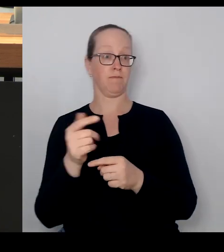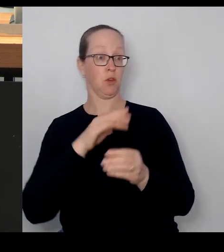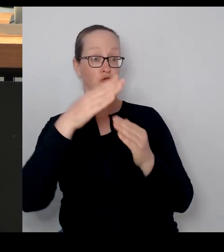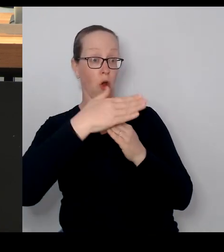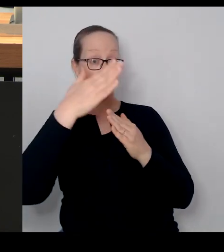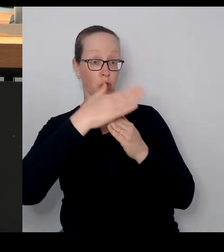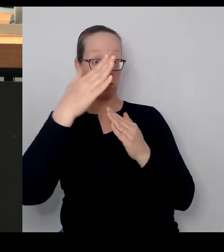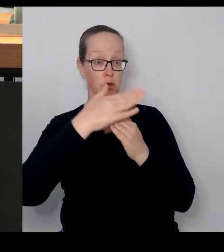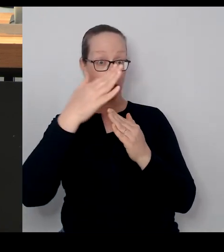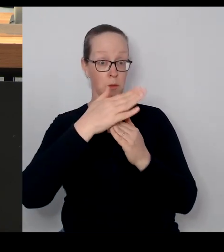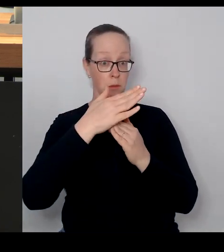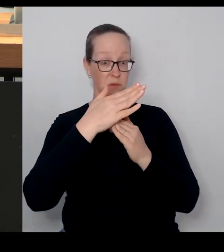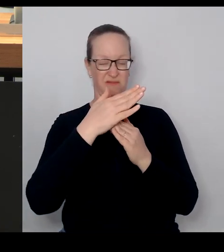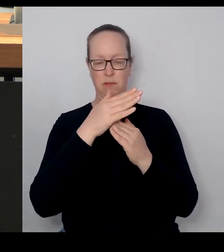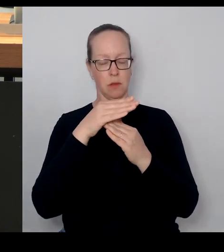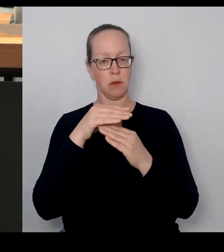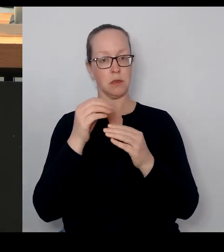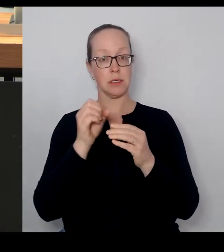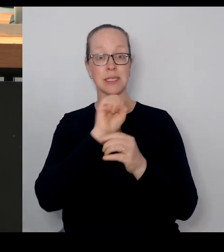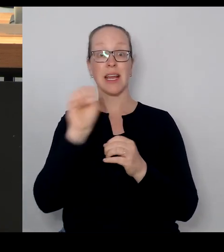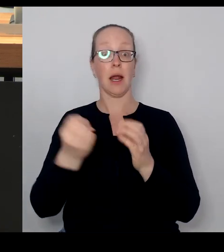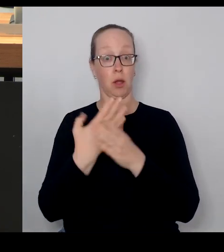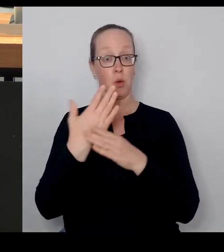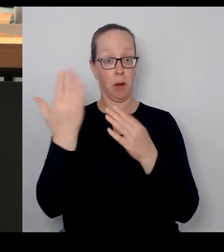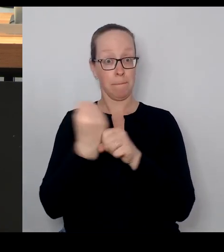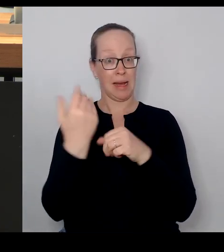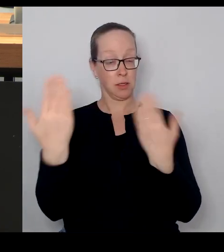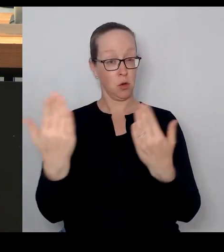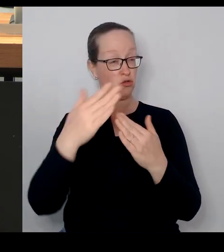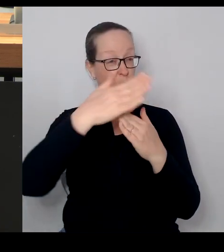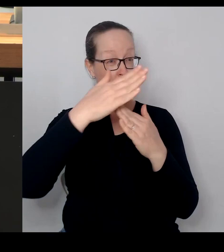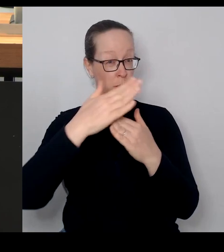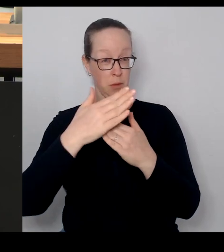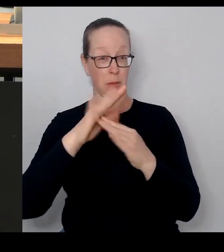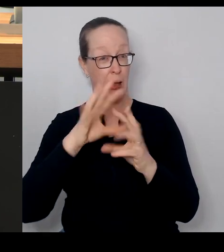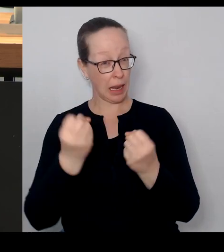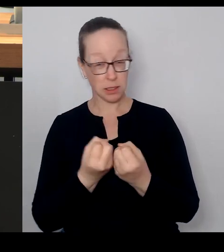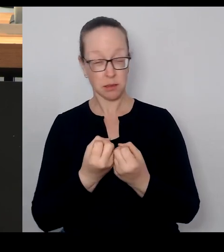zehntausenden Schülern, Eltern und Lehrerinnen und Lehrern. Liebe Kolleginnen und Kollegen!